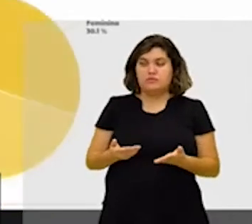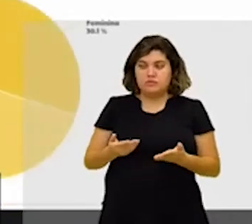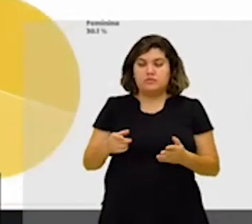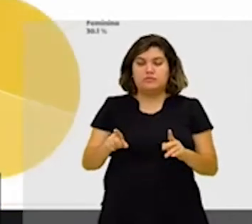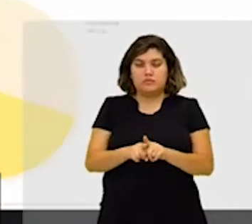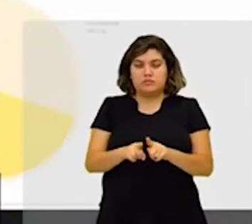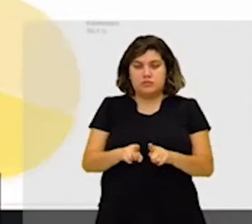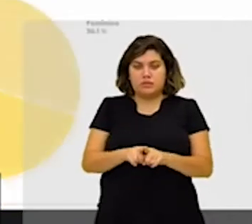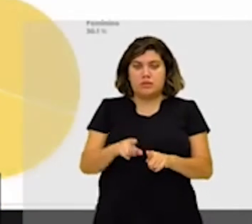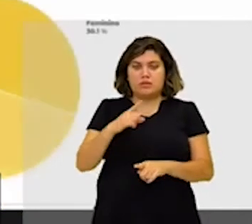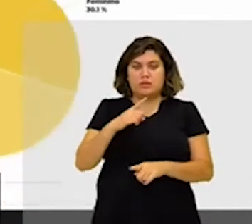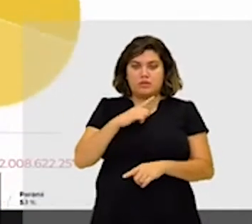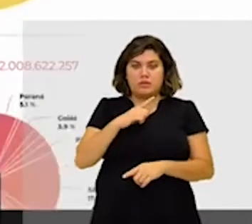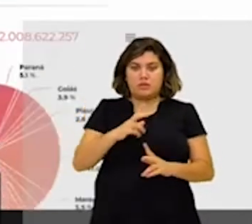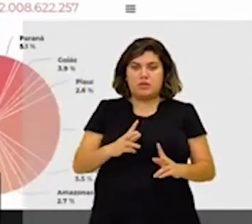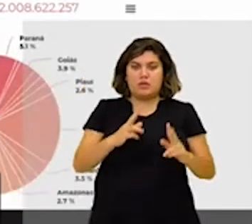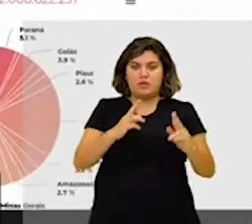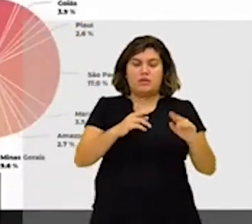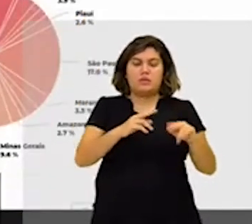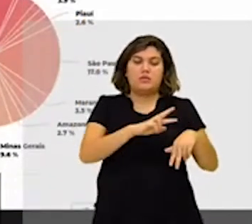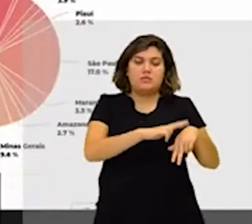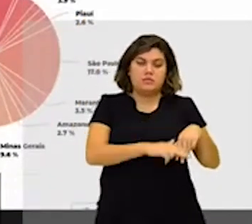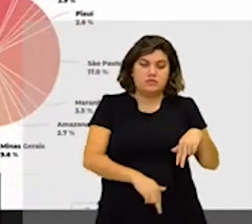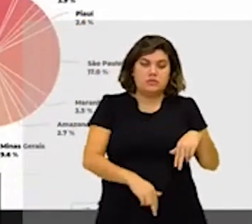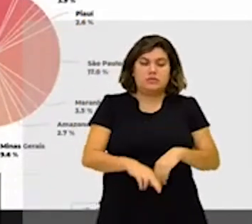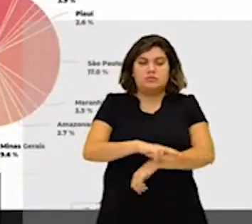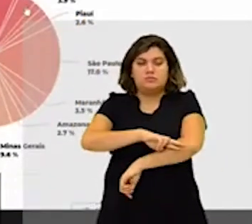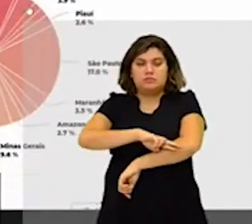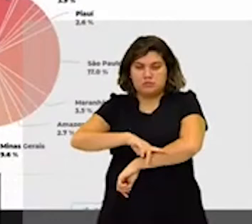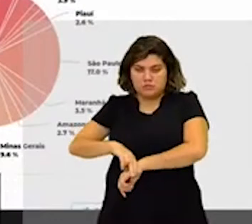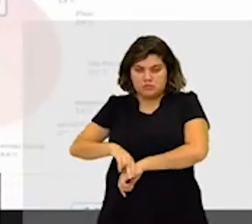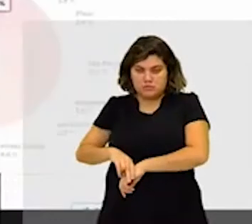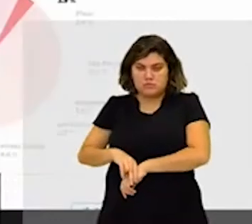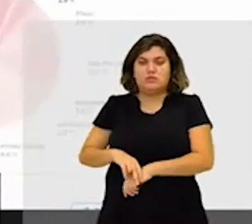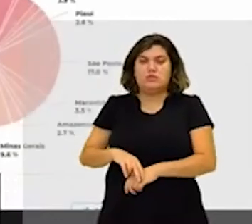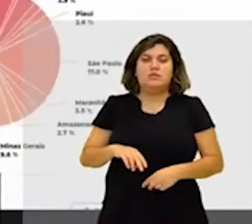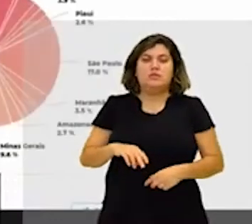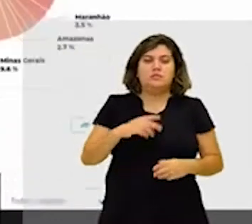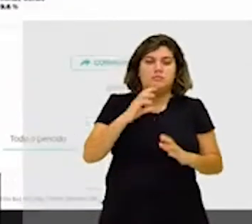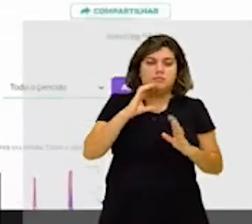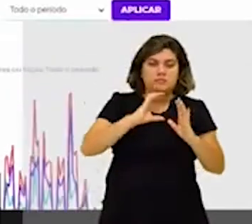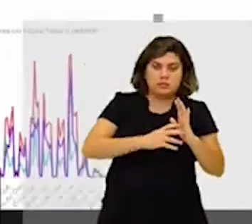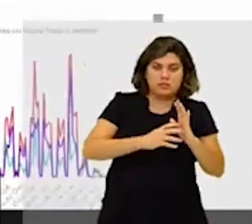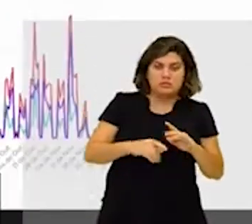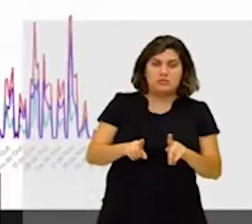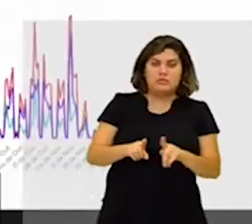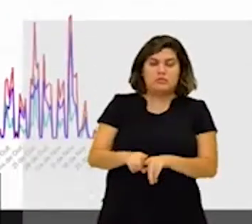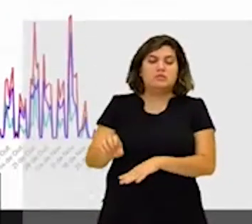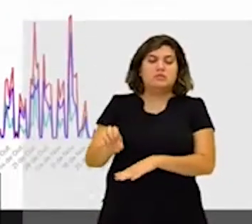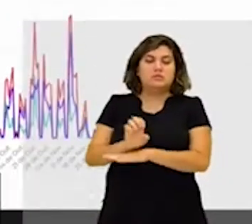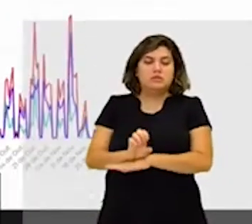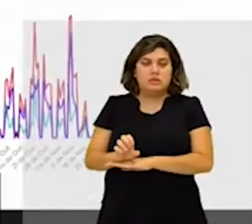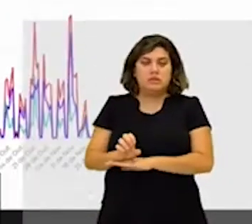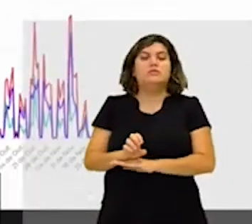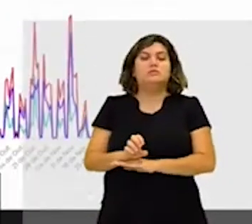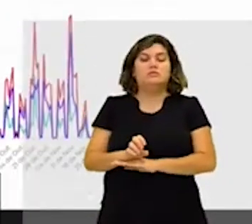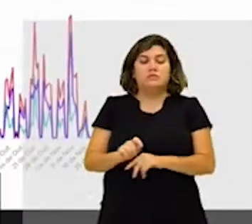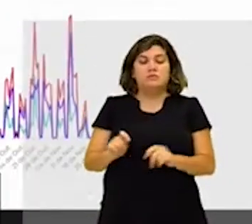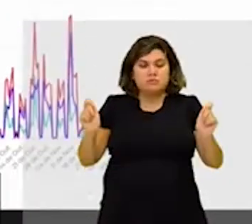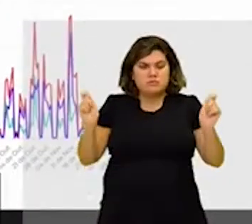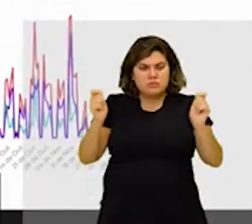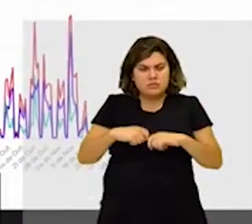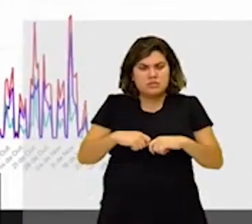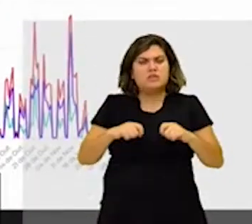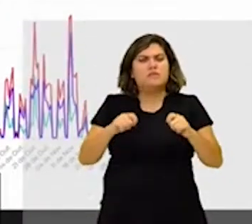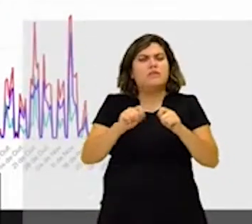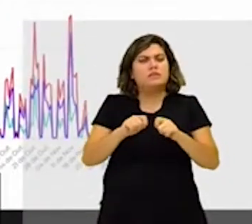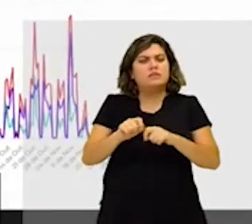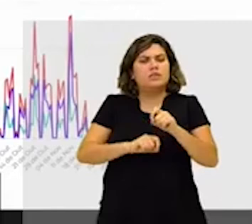por gênero por etnia por partido e por estado e é possível fazer por cada a gente consegue